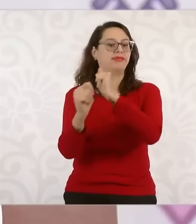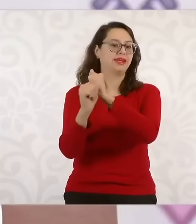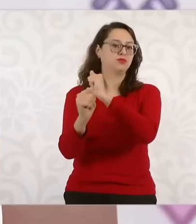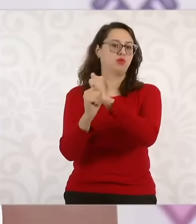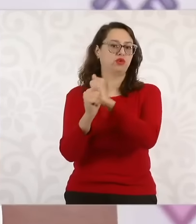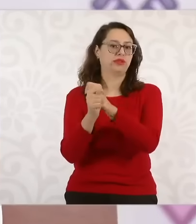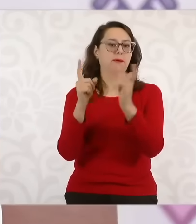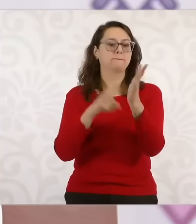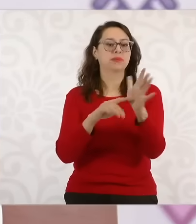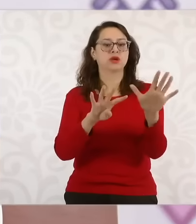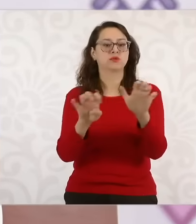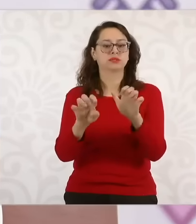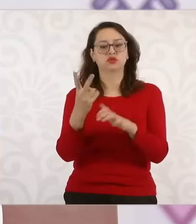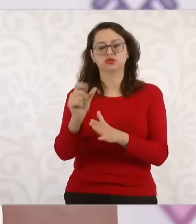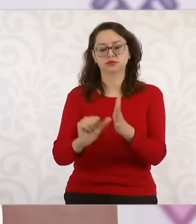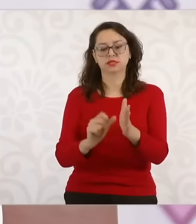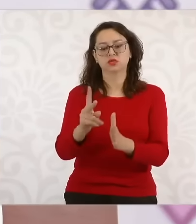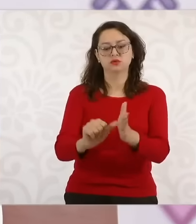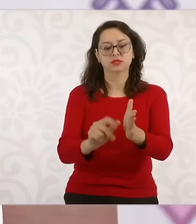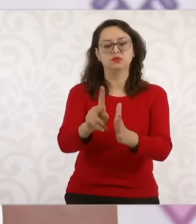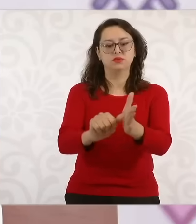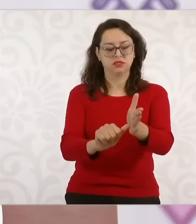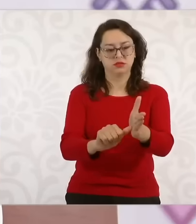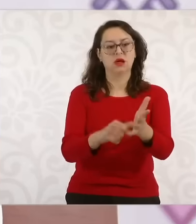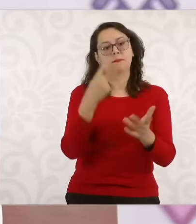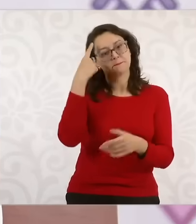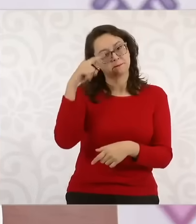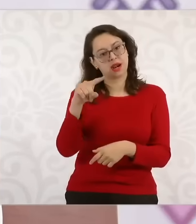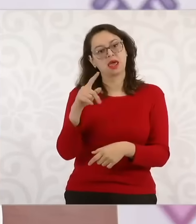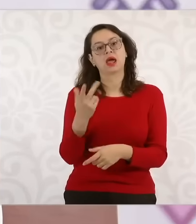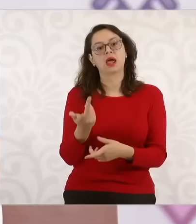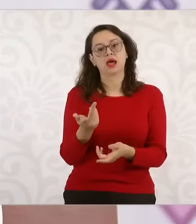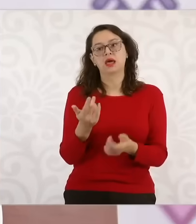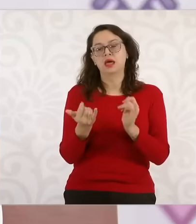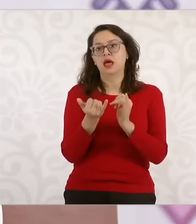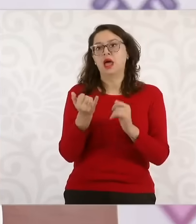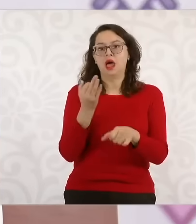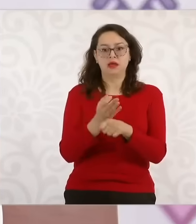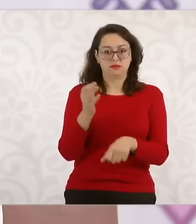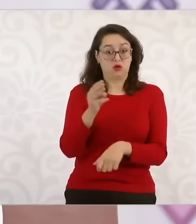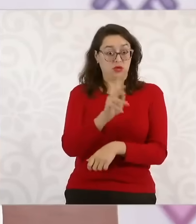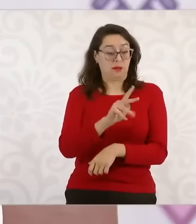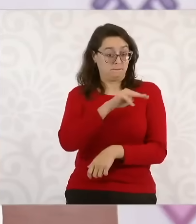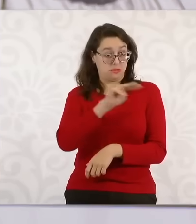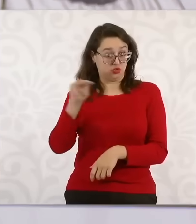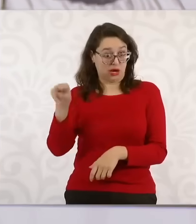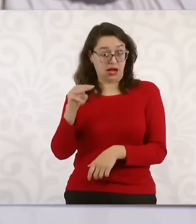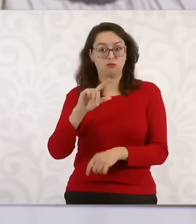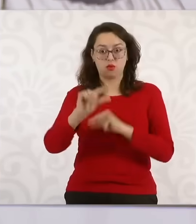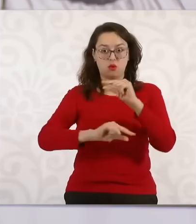pesos bimestrales. Ahora es universal para todo Michoacán y la idea es poderla ir ampliando a